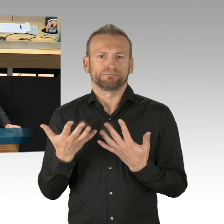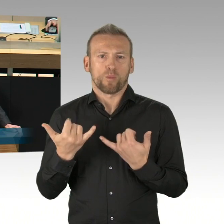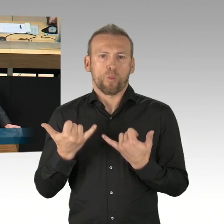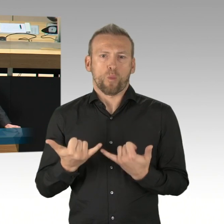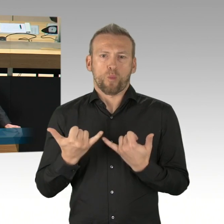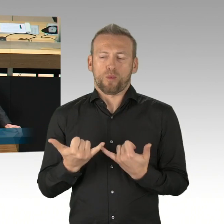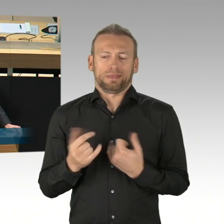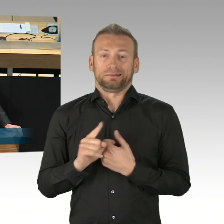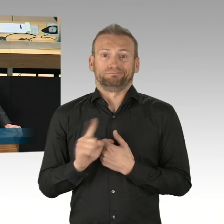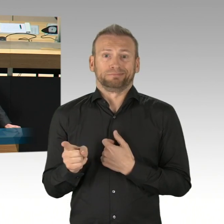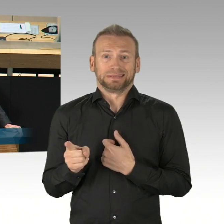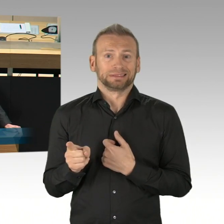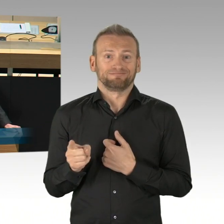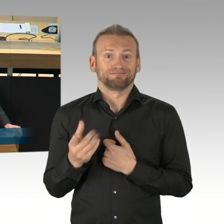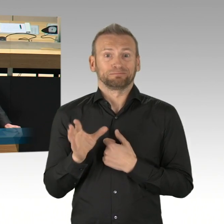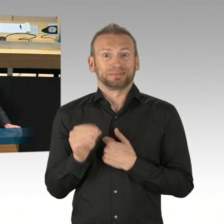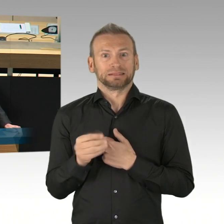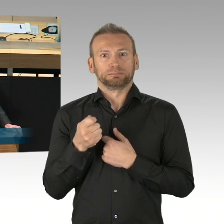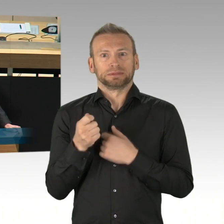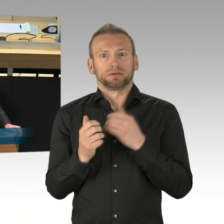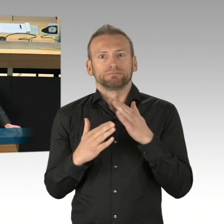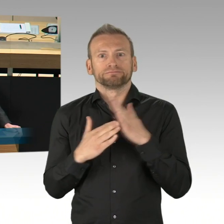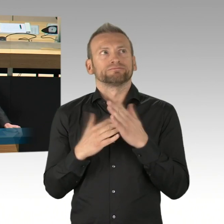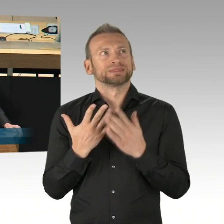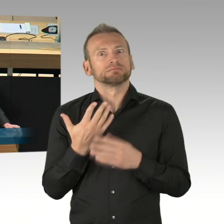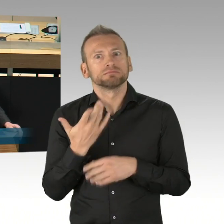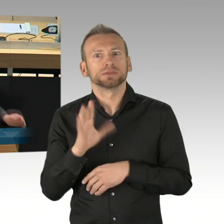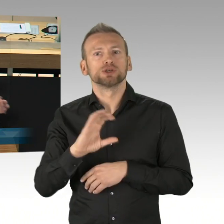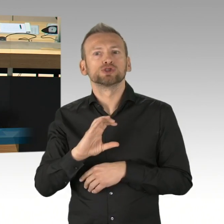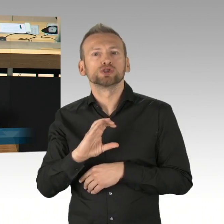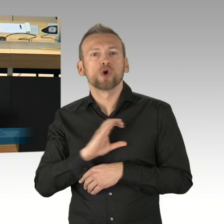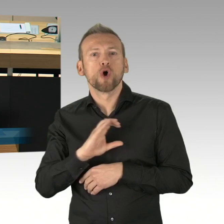und der Neubau wird in Gefahr gebracht. Jetzt sehen wir uns doch mal an,